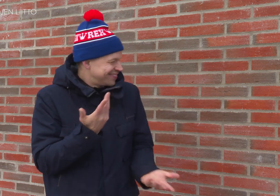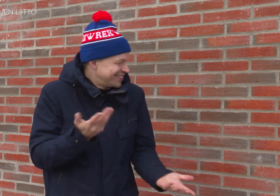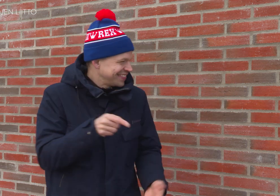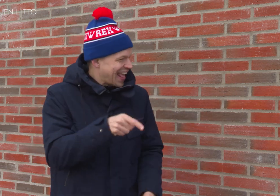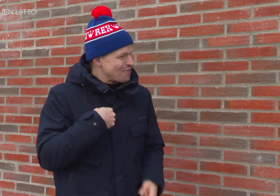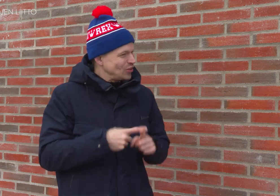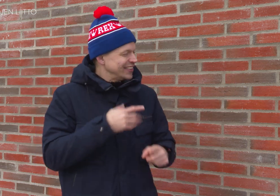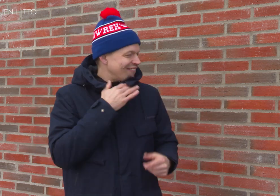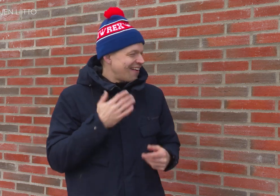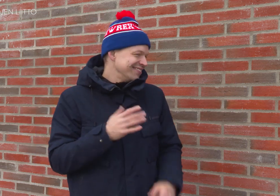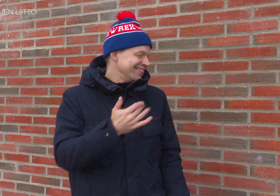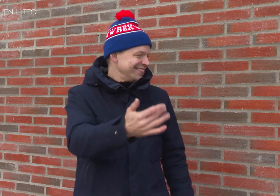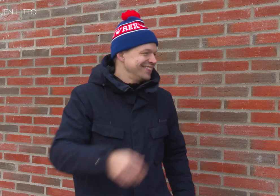Sellaista olisi kiva tehdä vastaisuudessa.